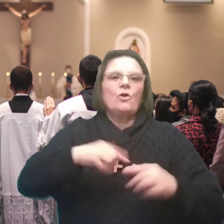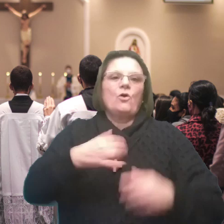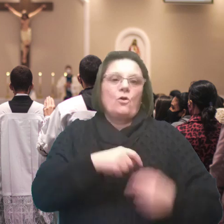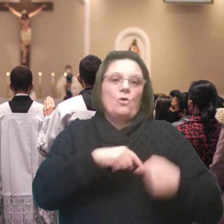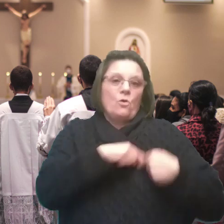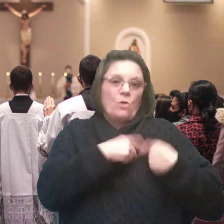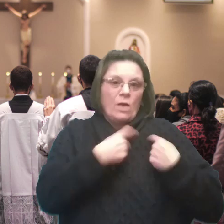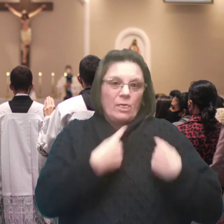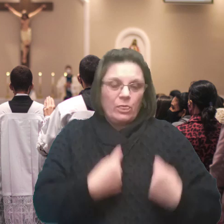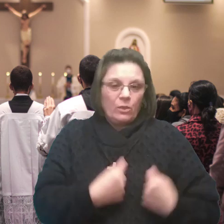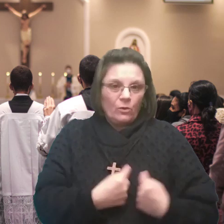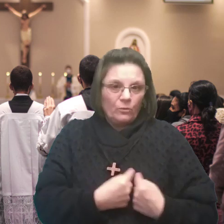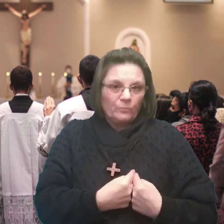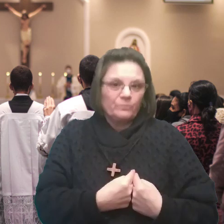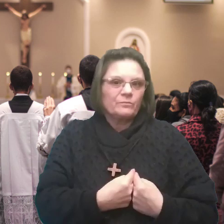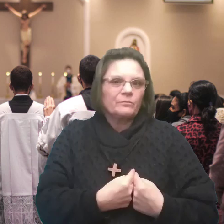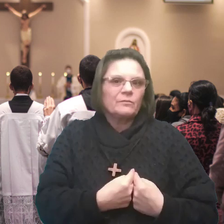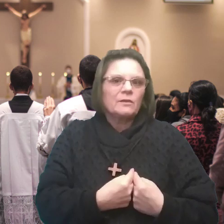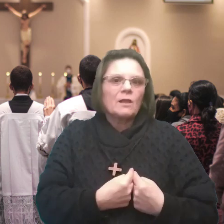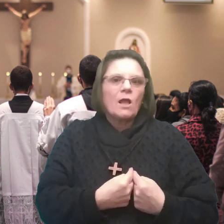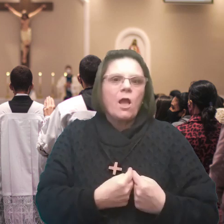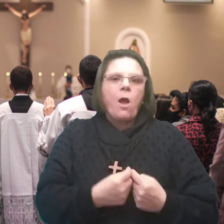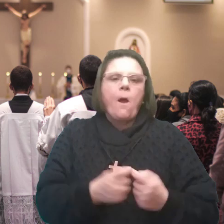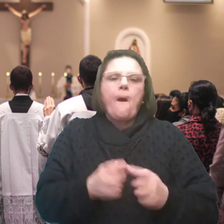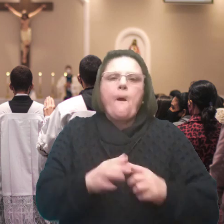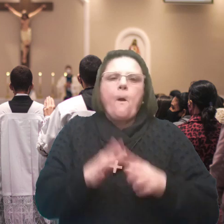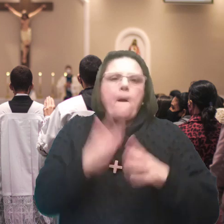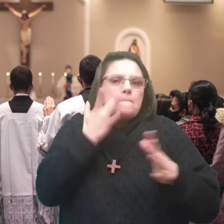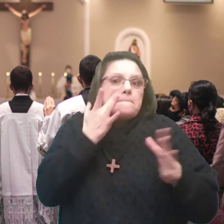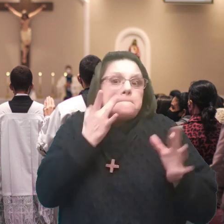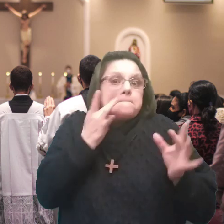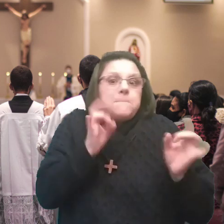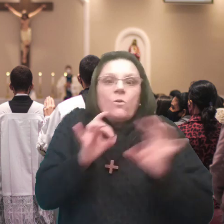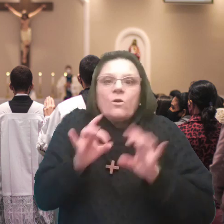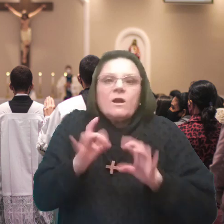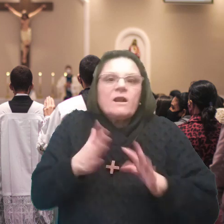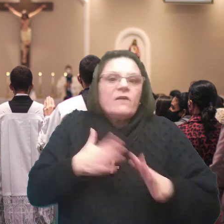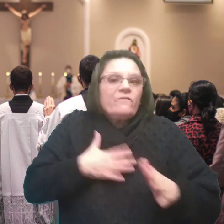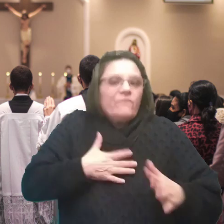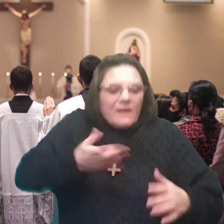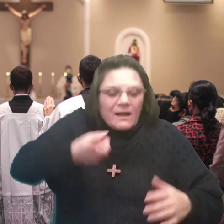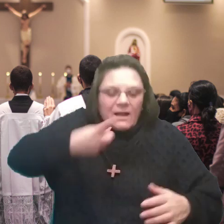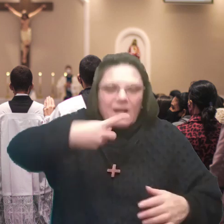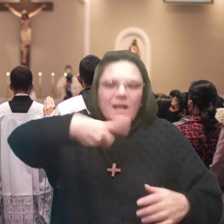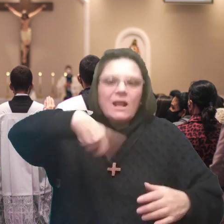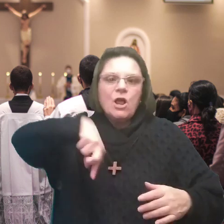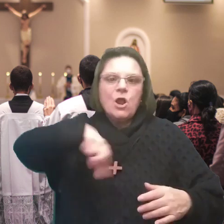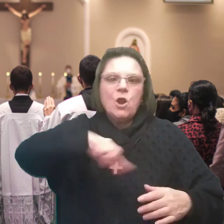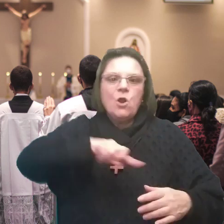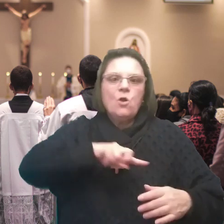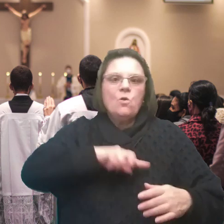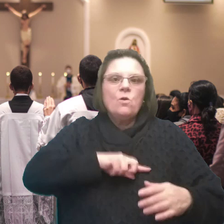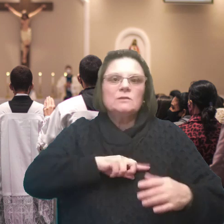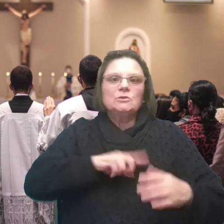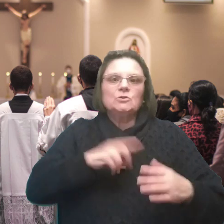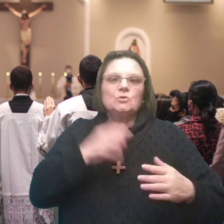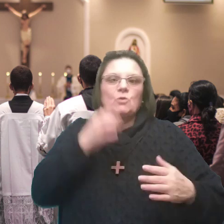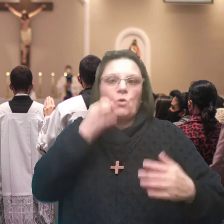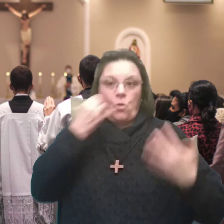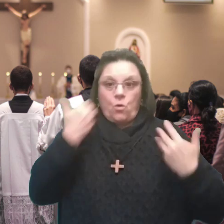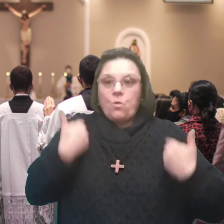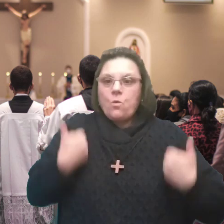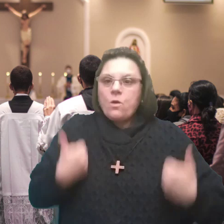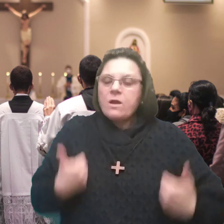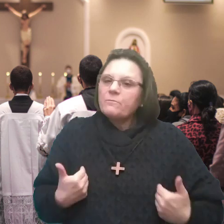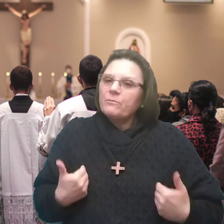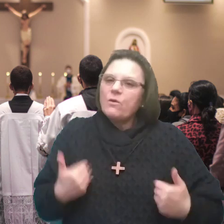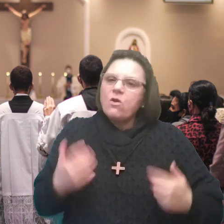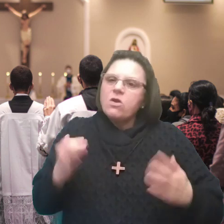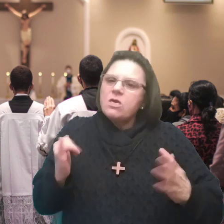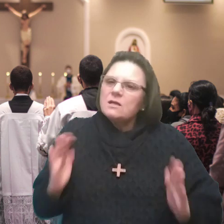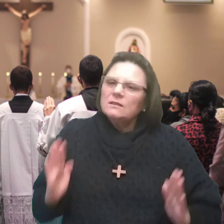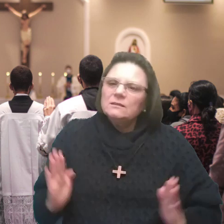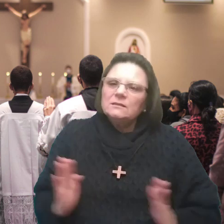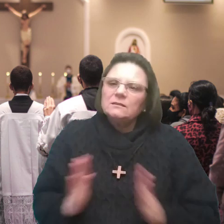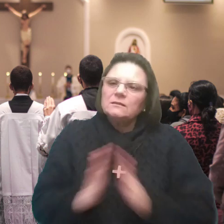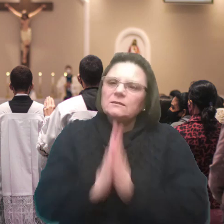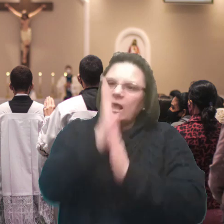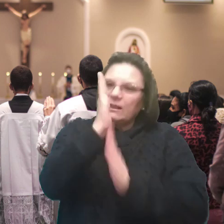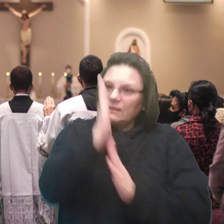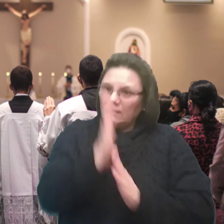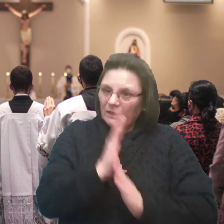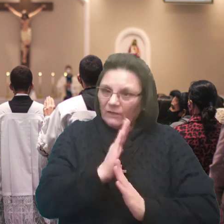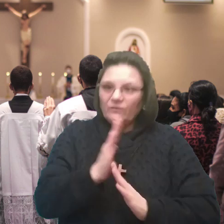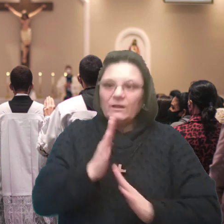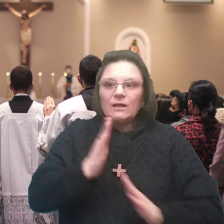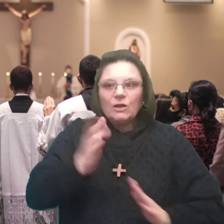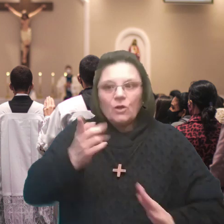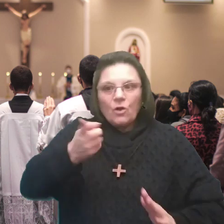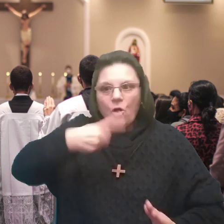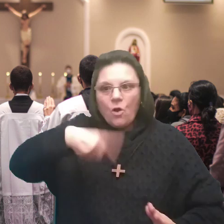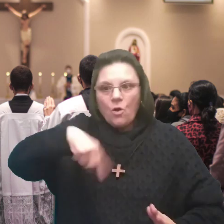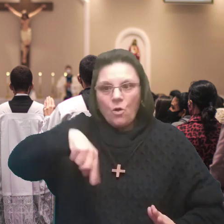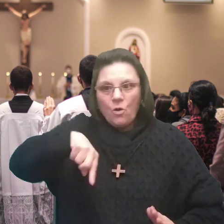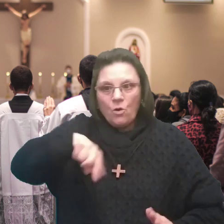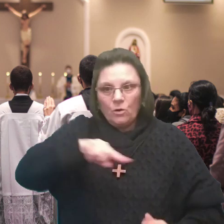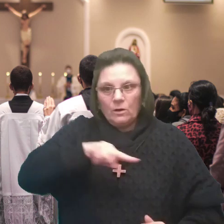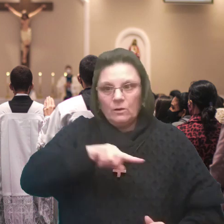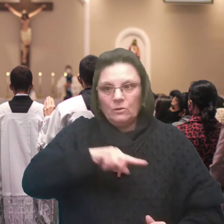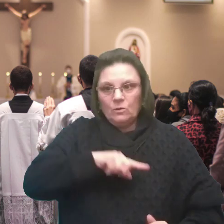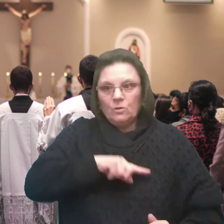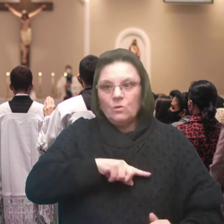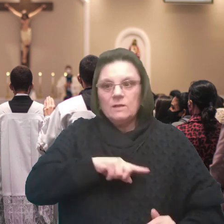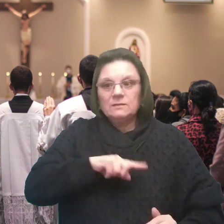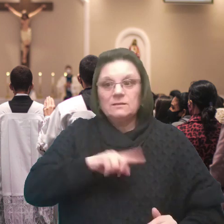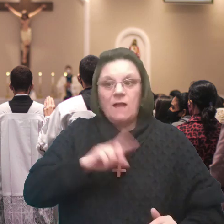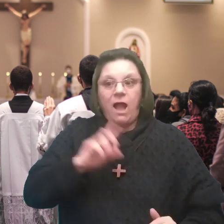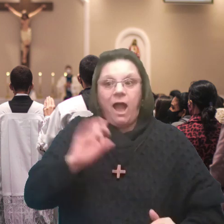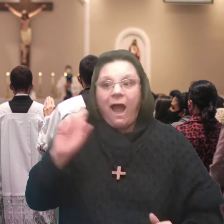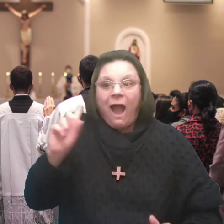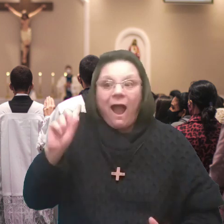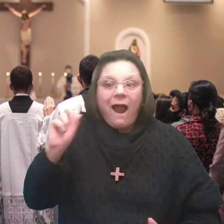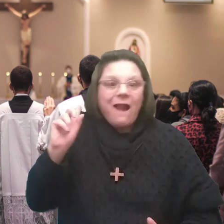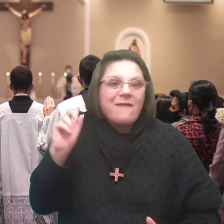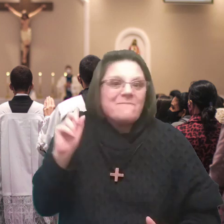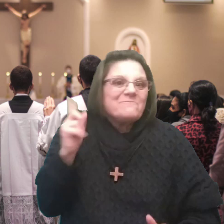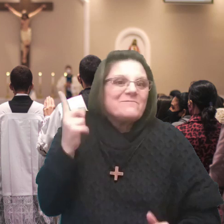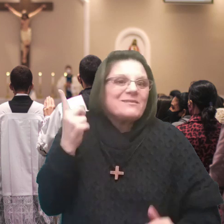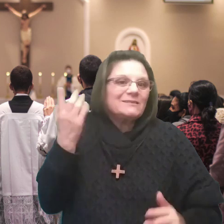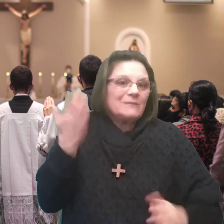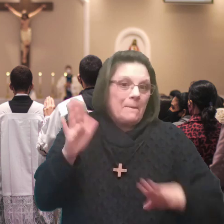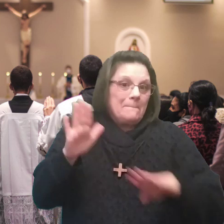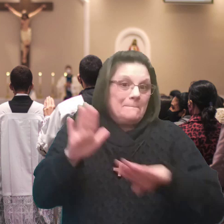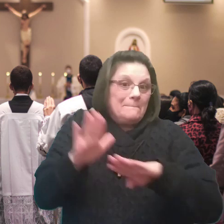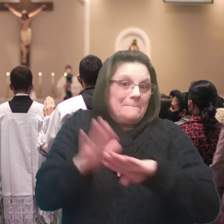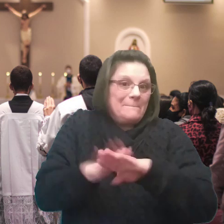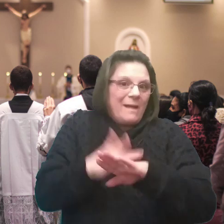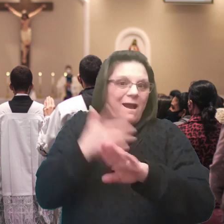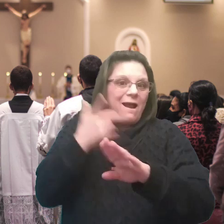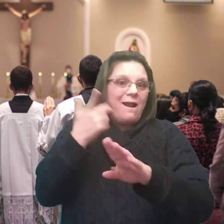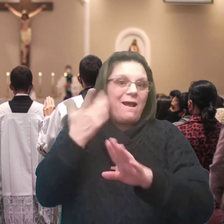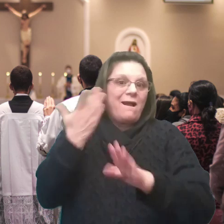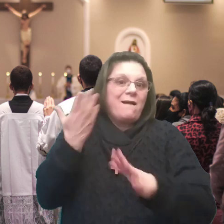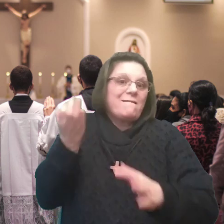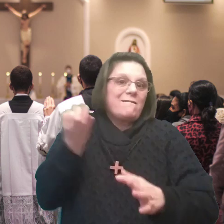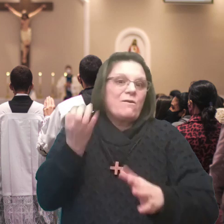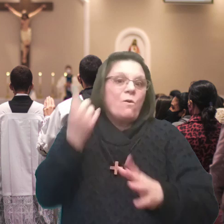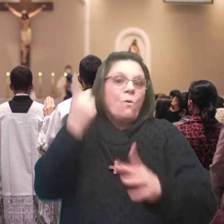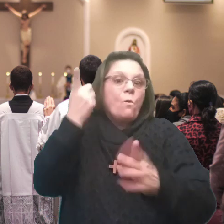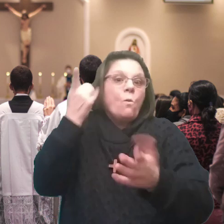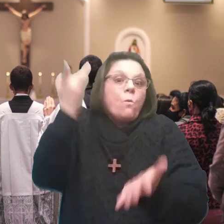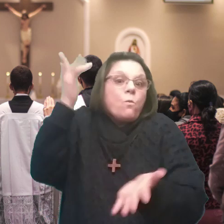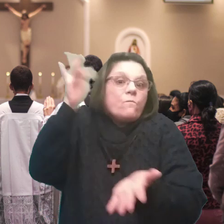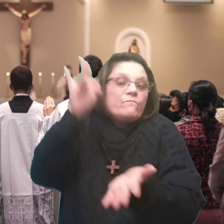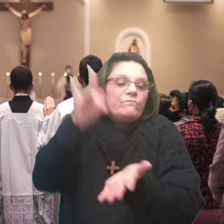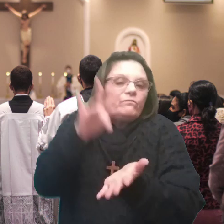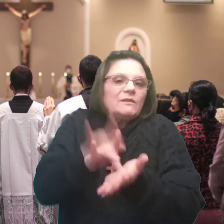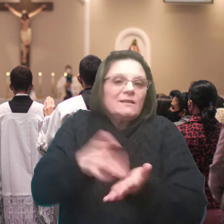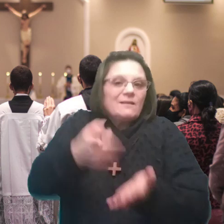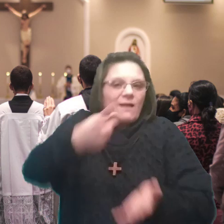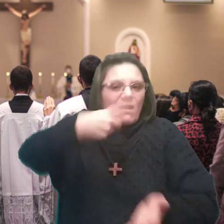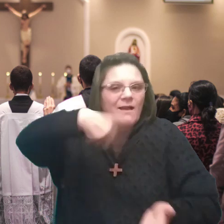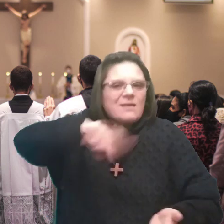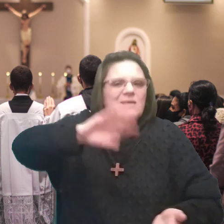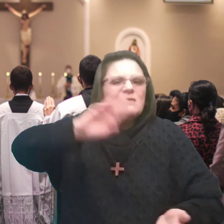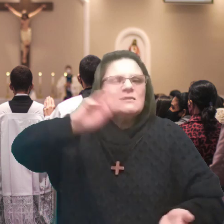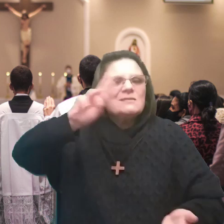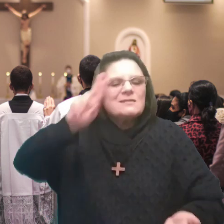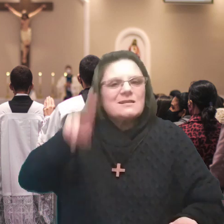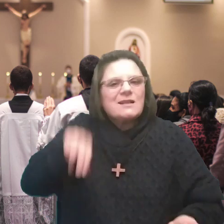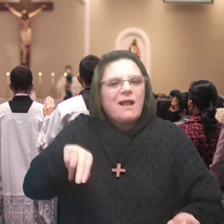nuestro corazón, purifique nuestros cuerpos y santifique nuestras almas, para que un día